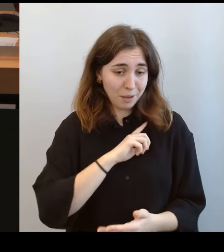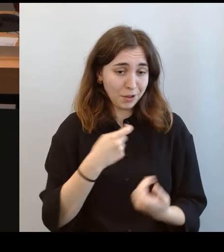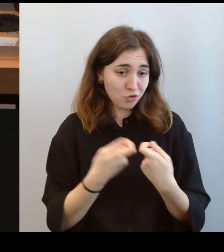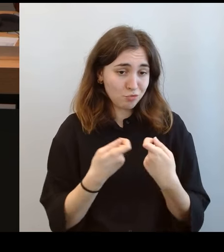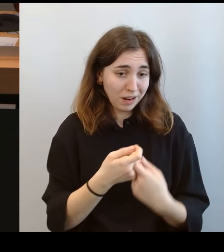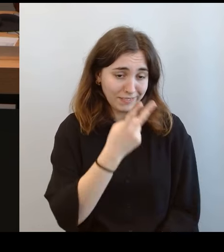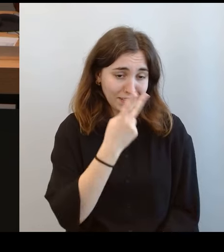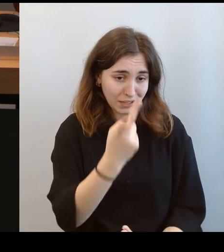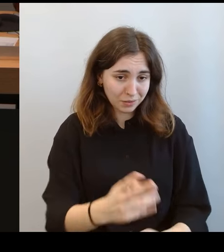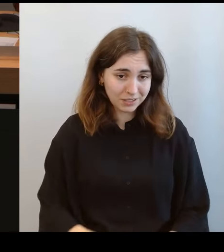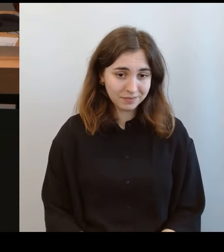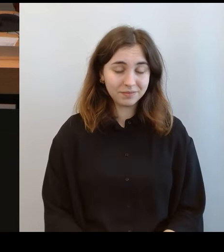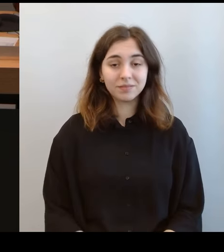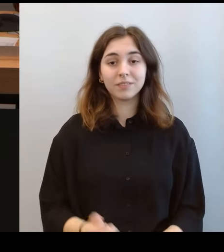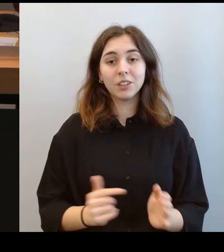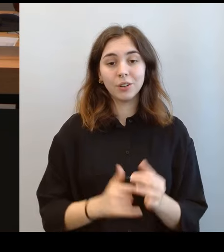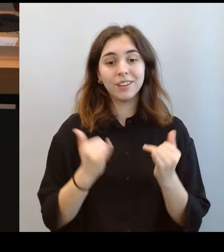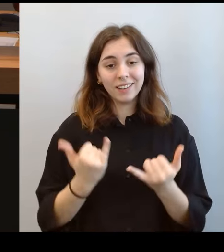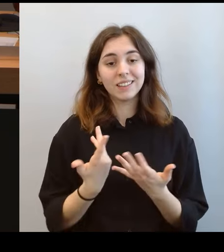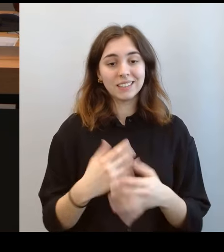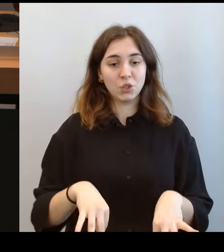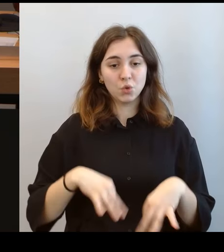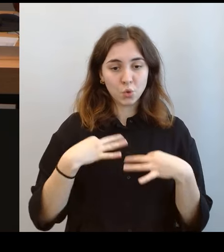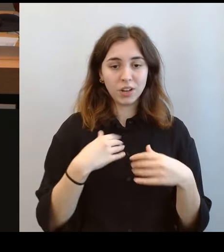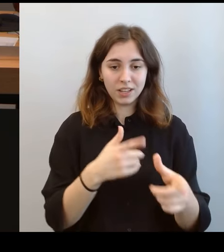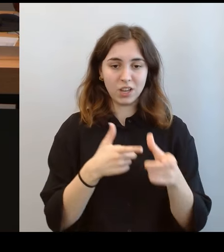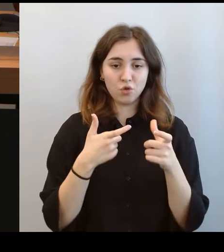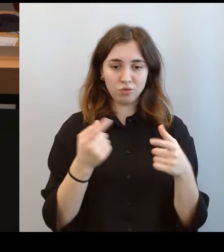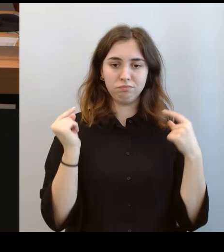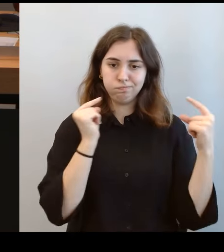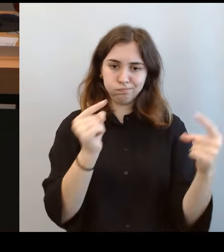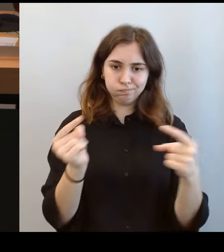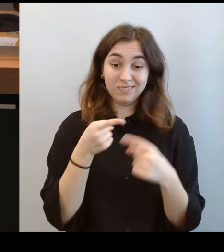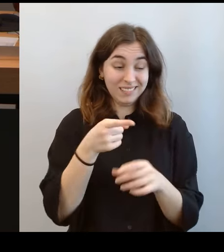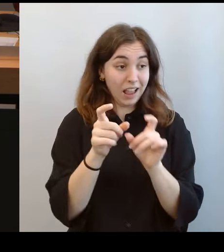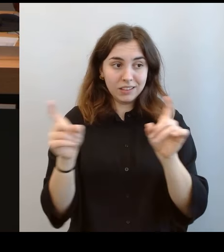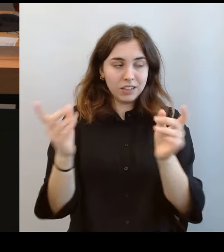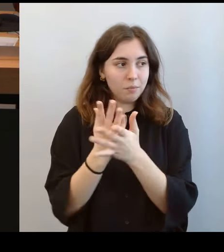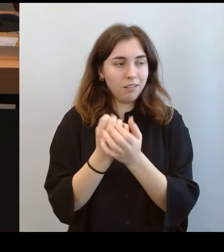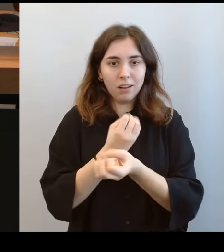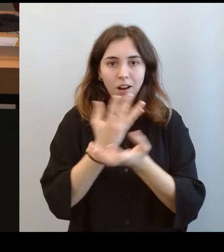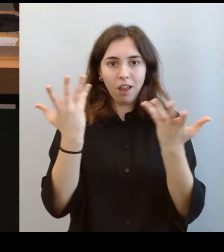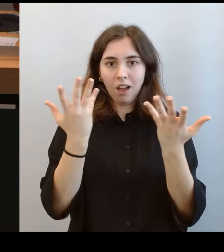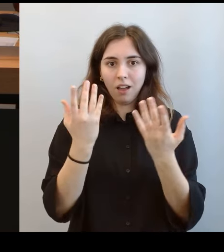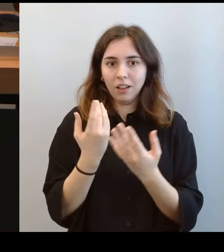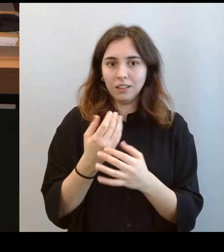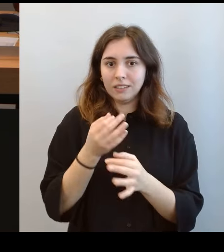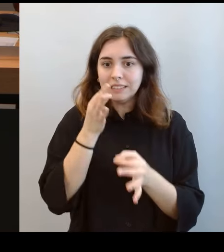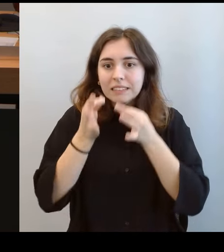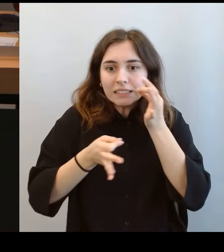Debatte zu diesem bedeutenden, aber auch brisanten Thema leider sehr kurz zusammenzufassen. Erstens: Gut, dass wir